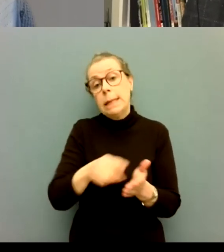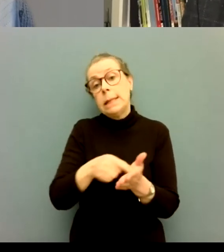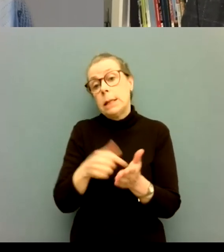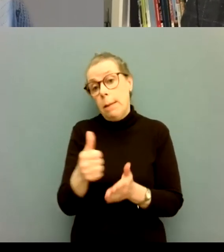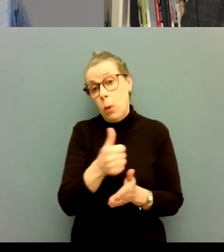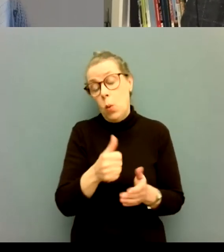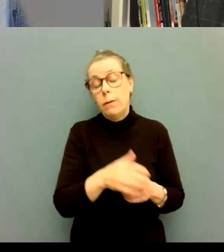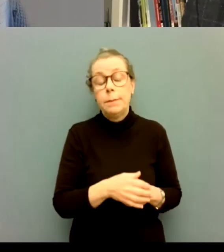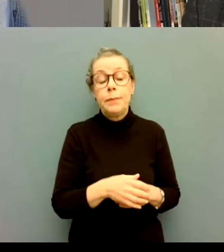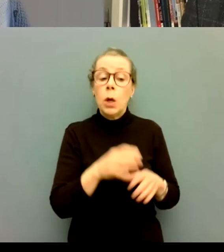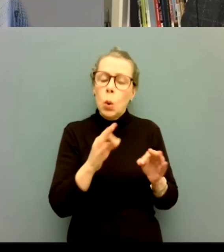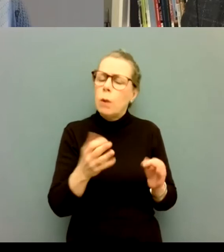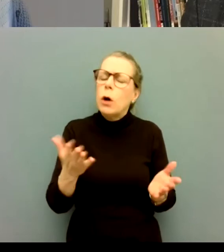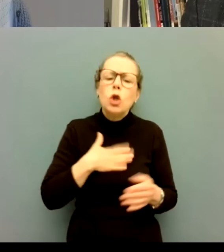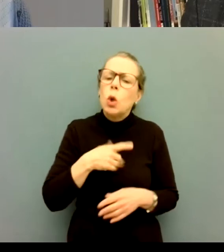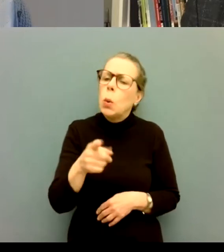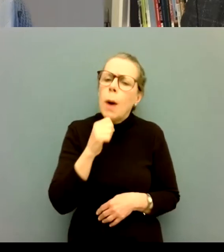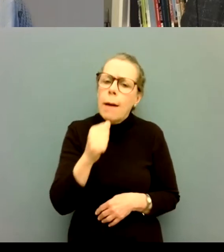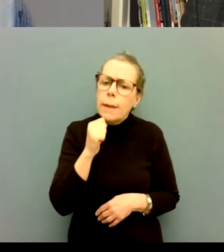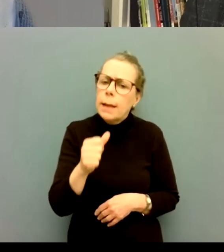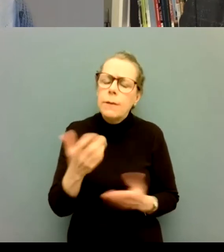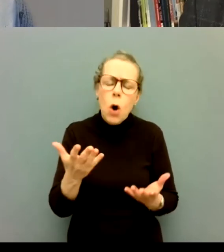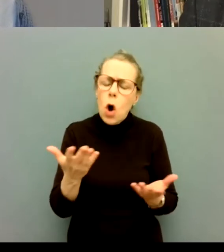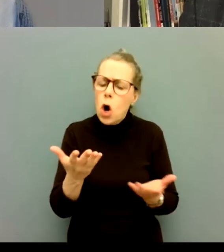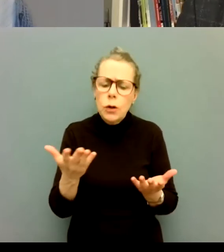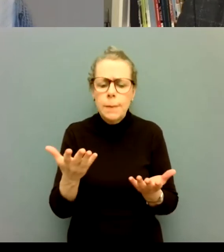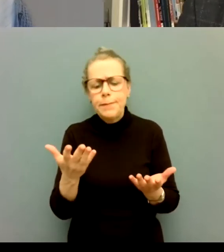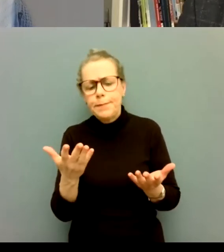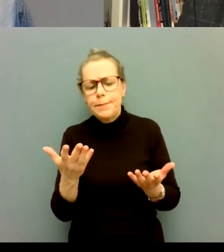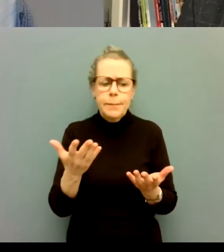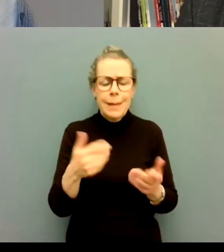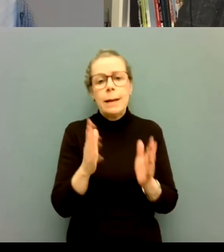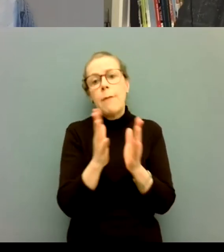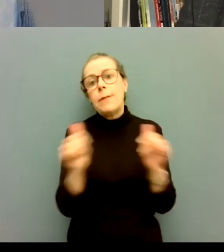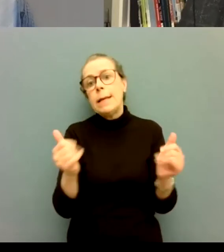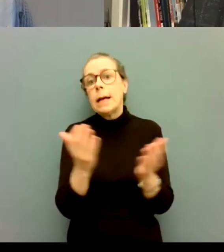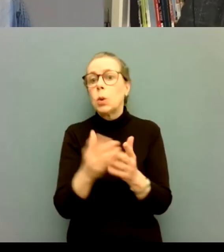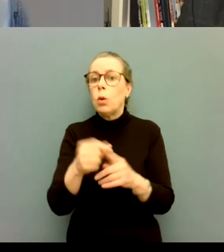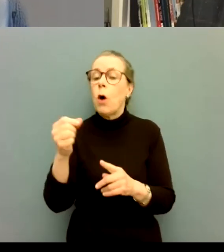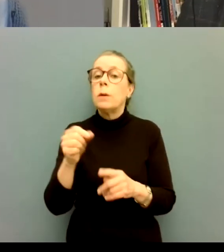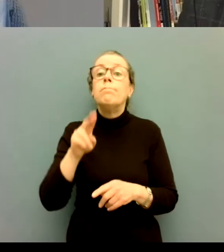Hur ser du på det här, med att fria skolvalet inte är fritt och-